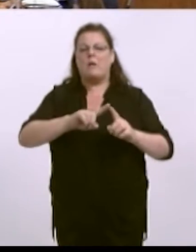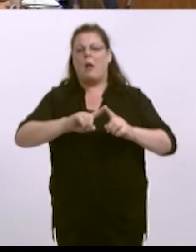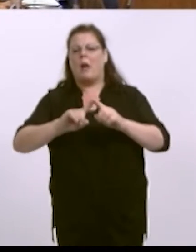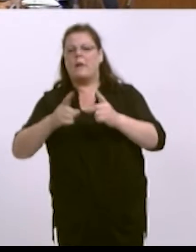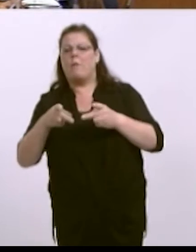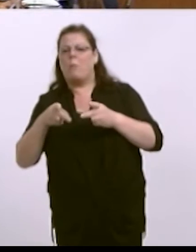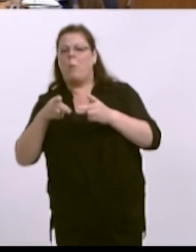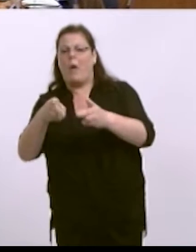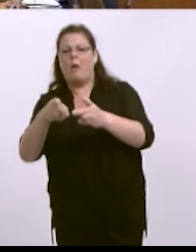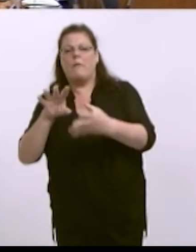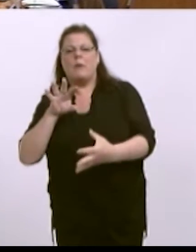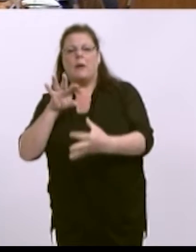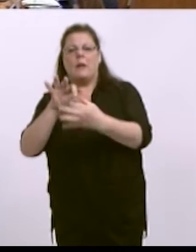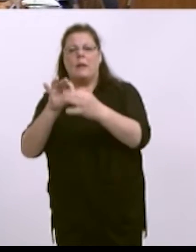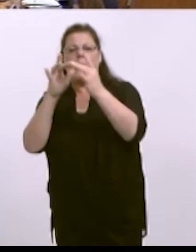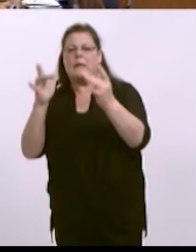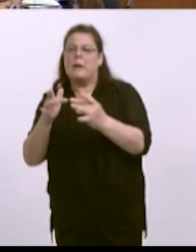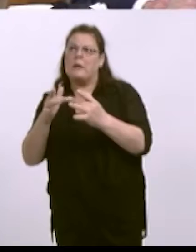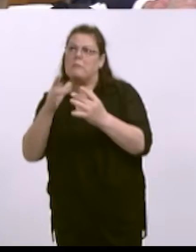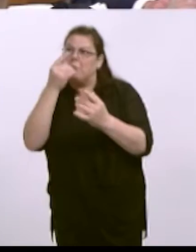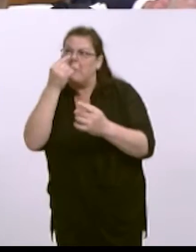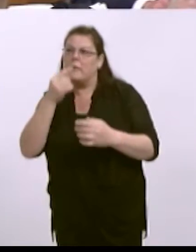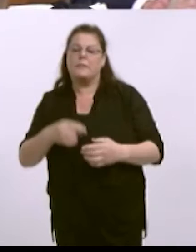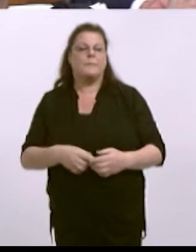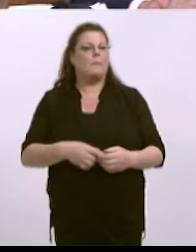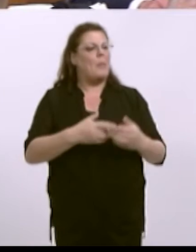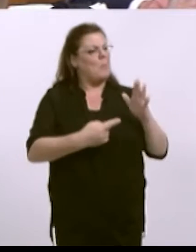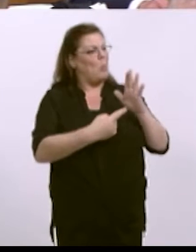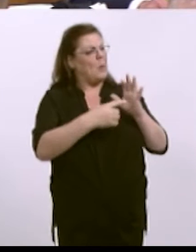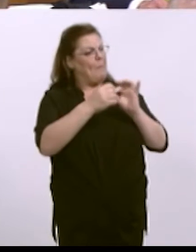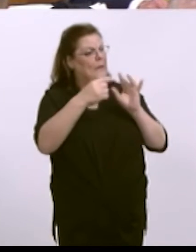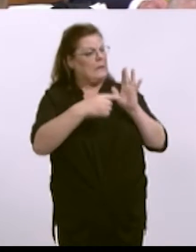Carwyn Jones: Mae eín bwysig bod BT yn dweud wrth gymunedau pam nad ywín bosib iíw cysylltu